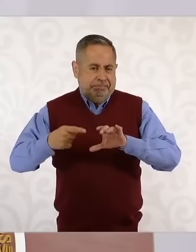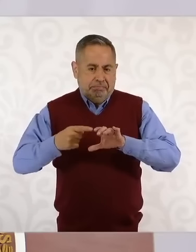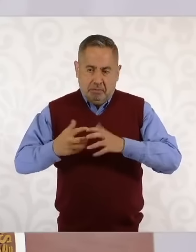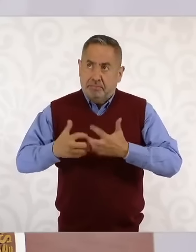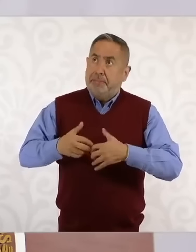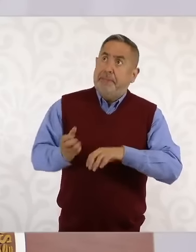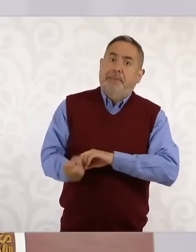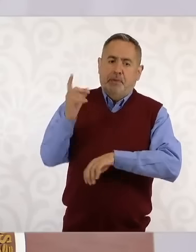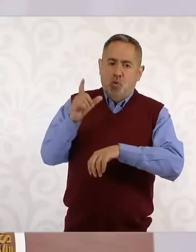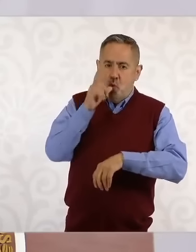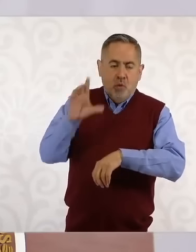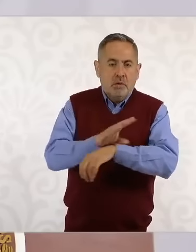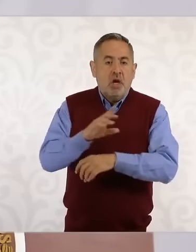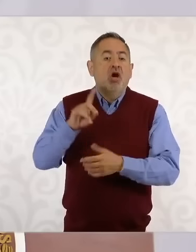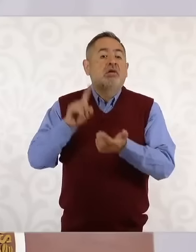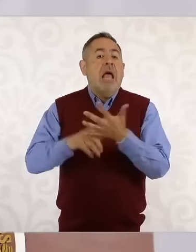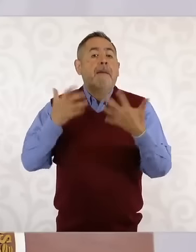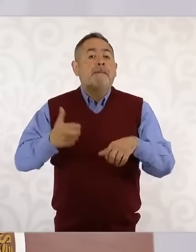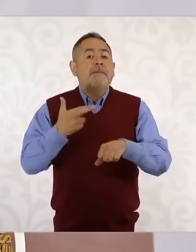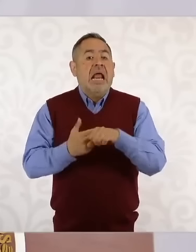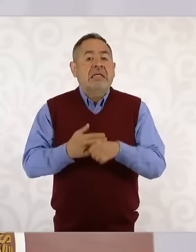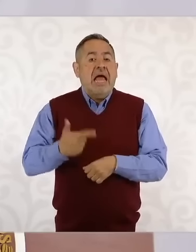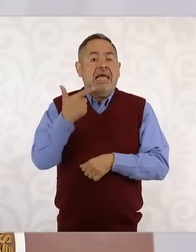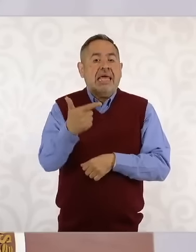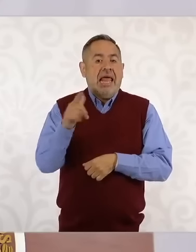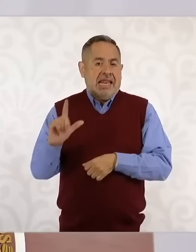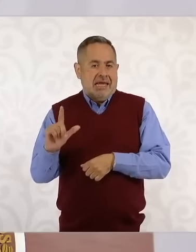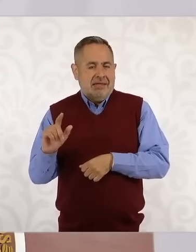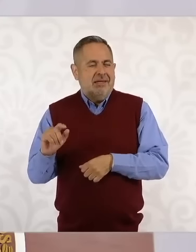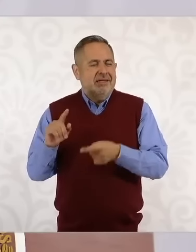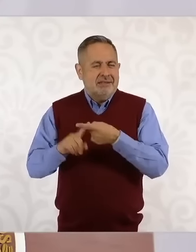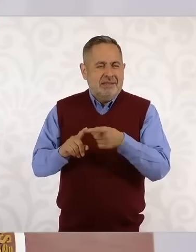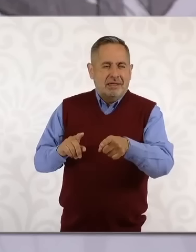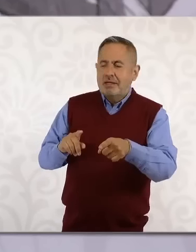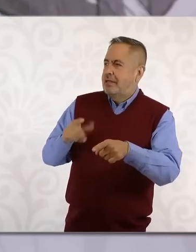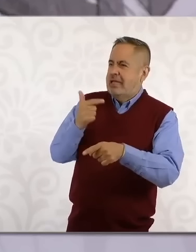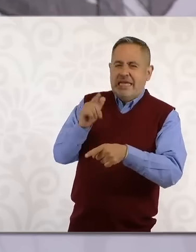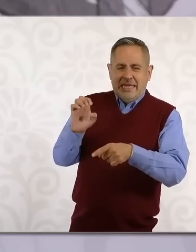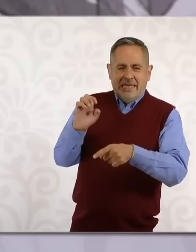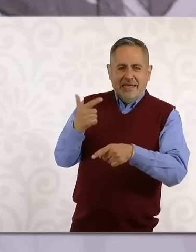van a ser de General Electric eh las turbinas de las plantas de ciclo combinado. Bueno,